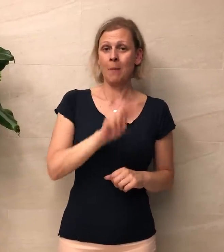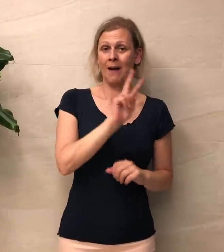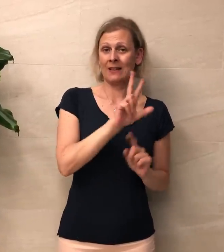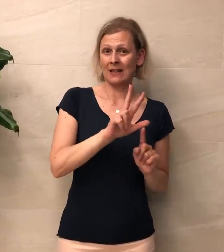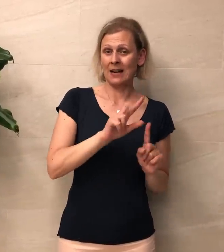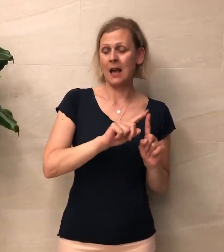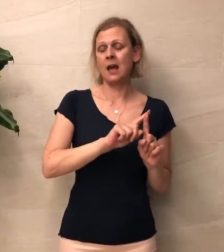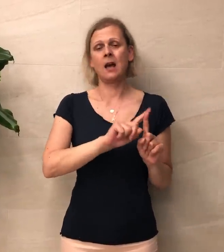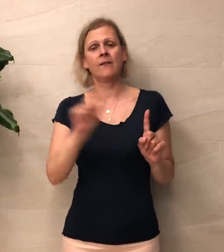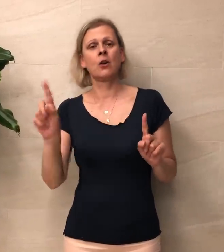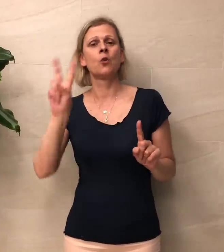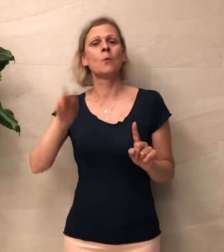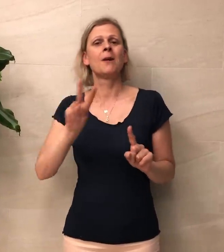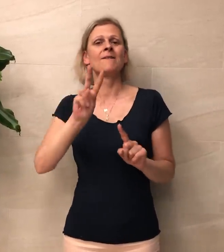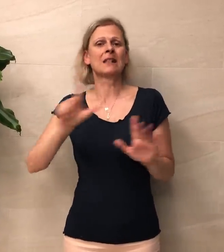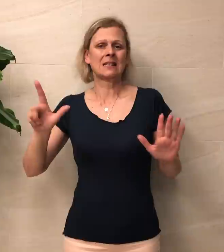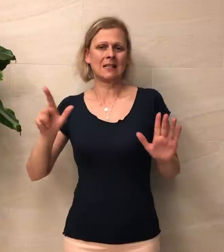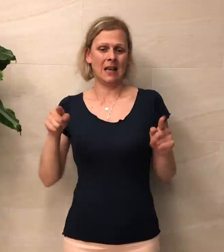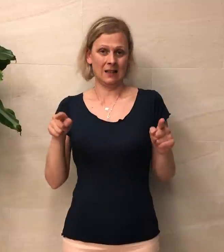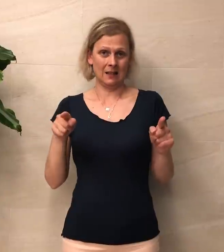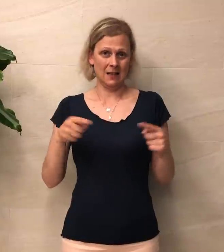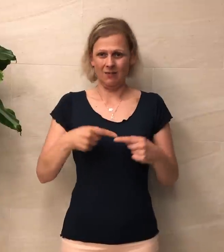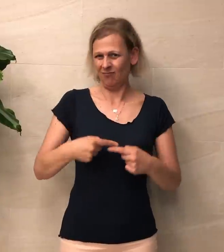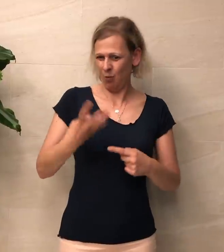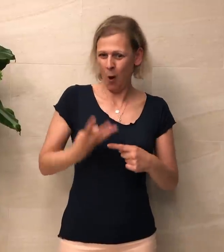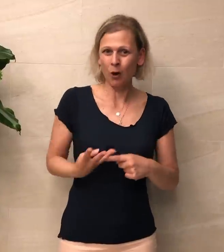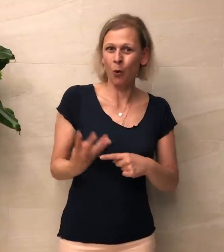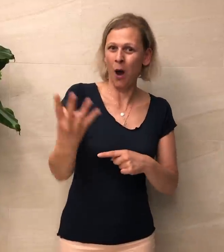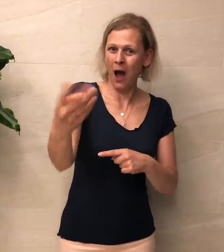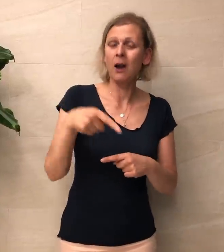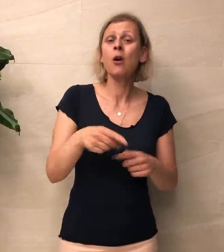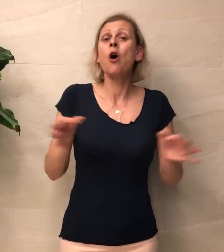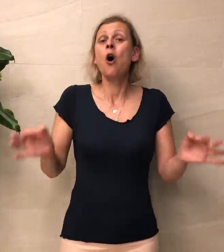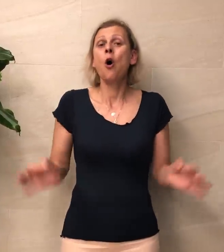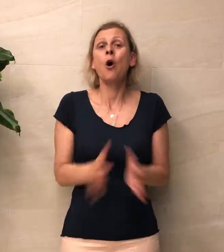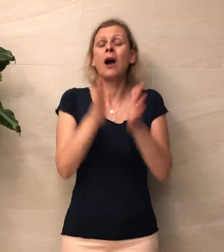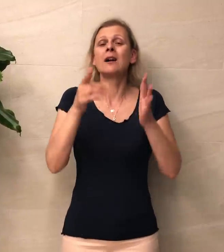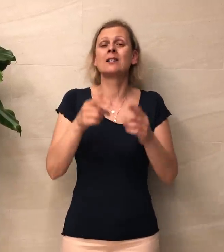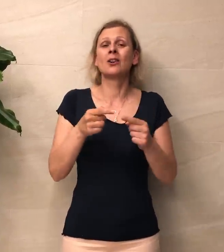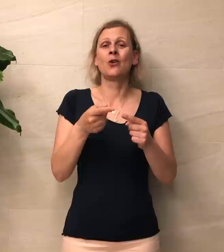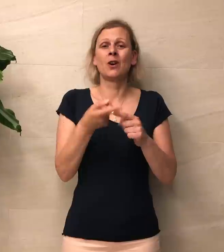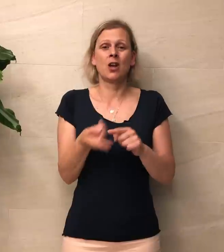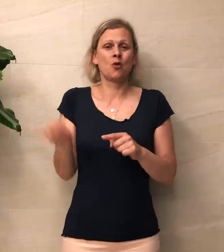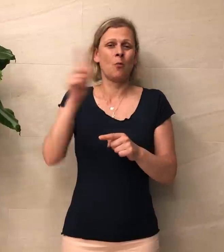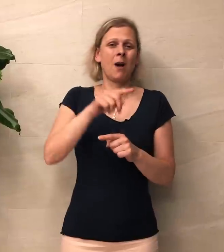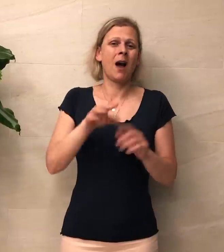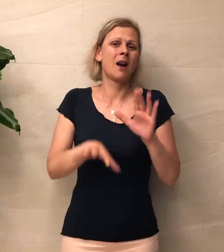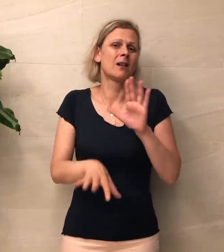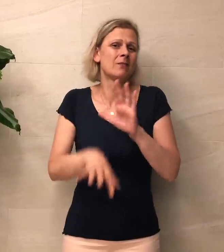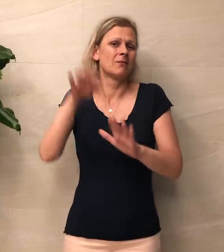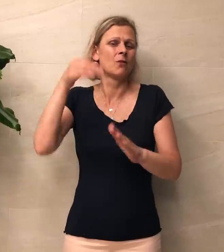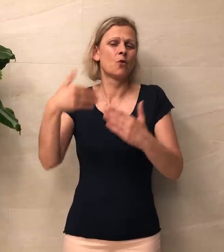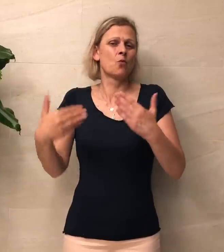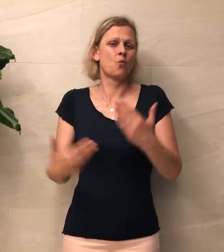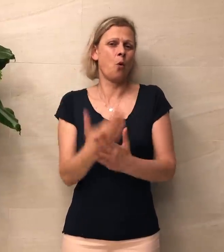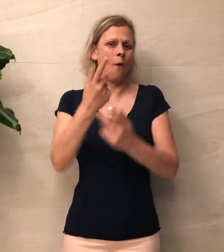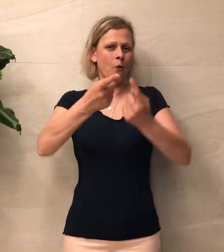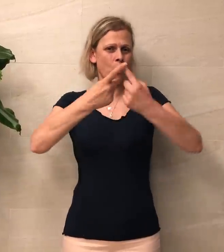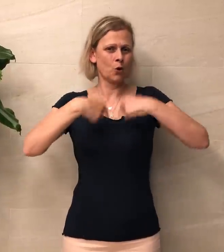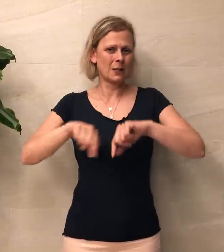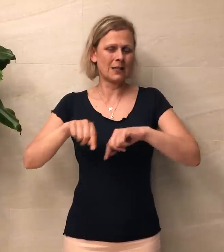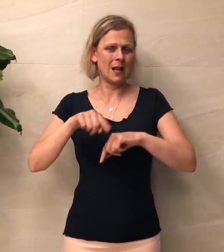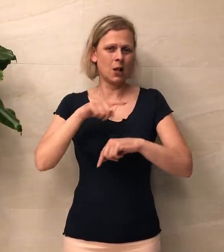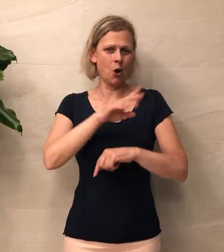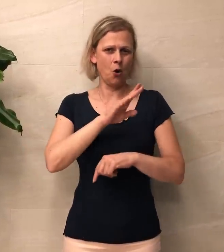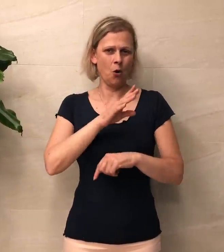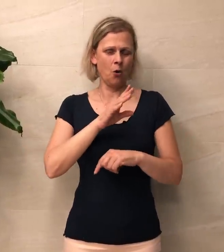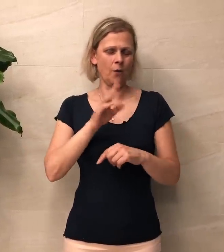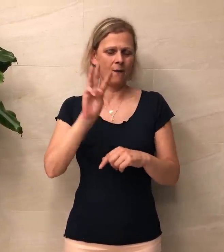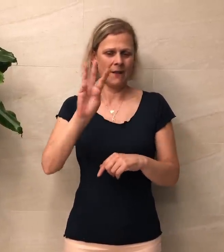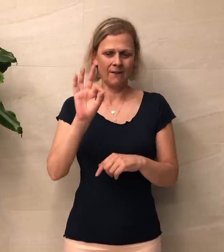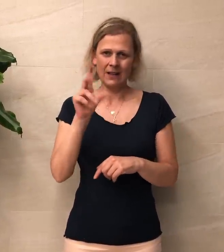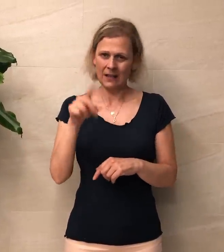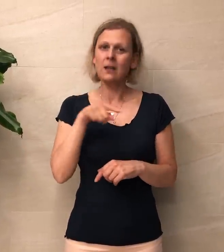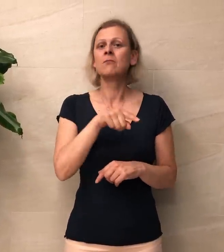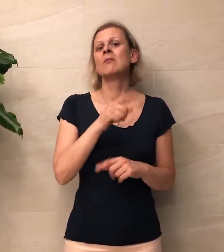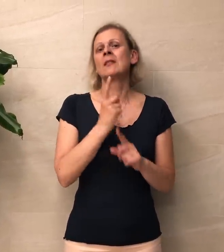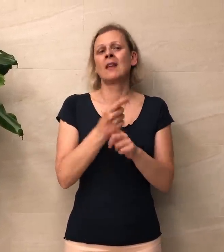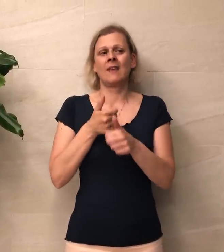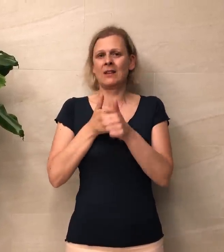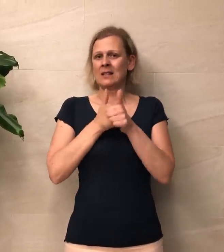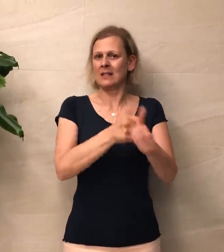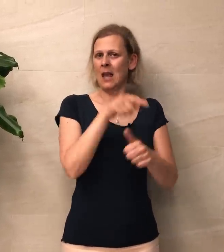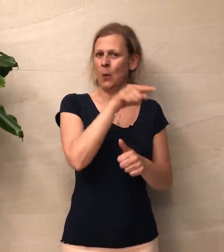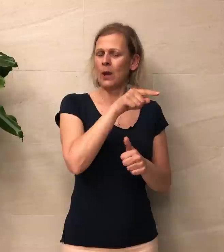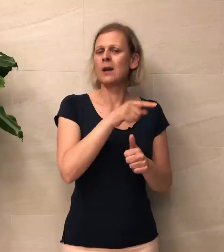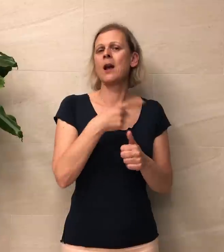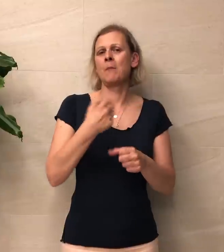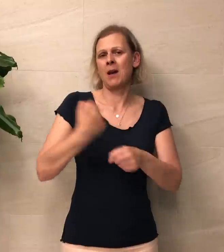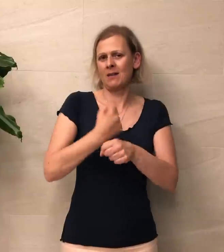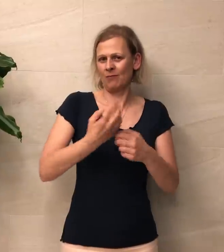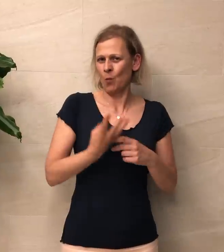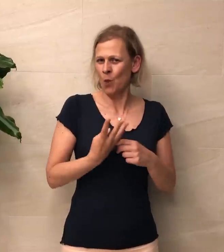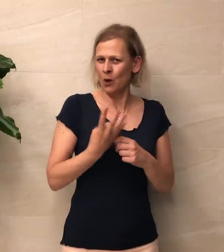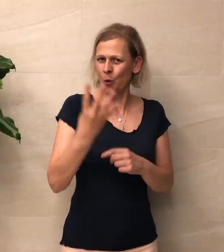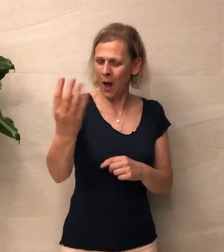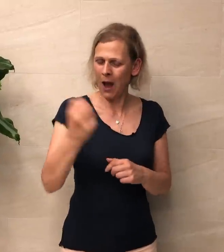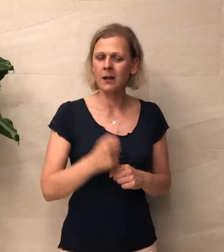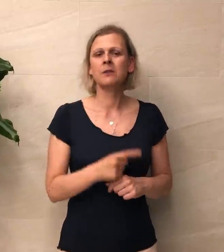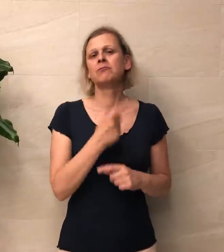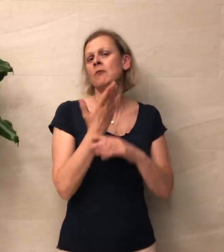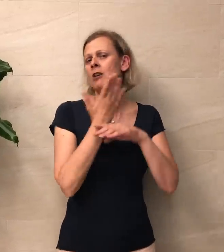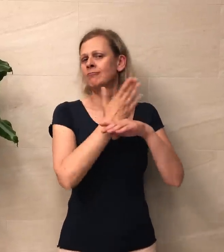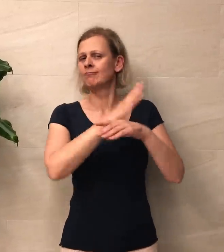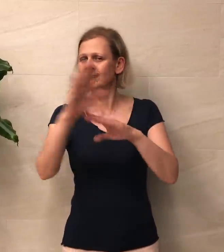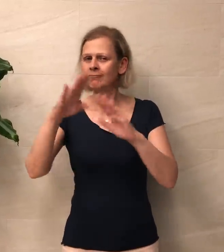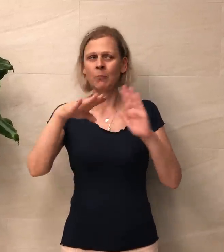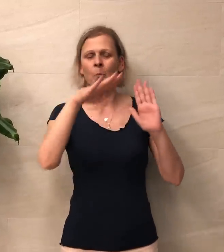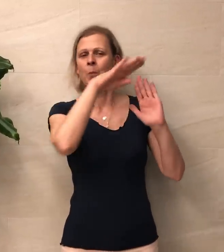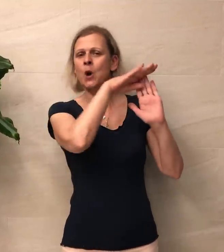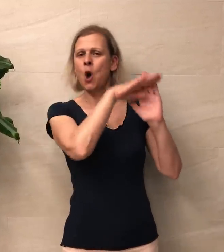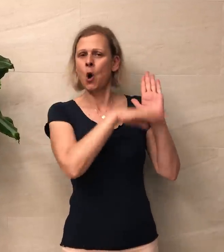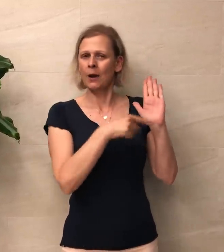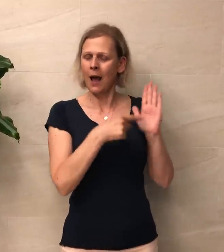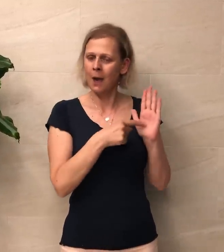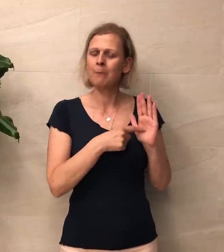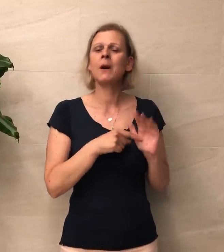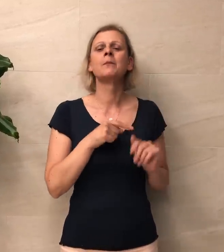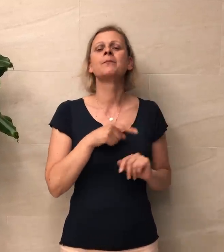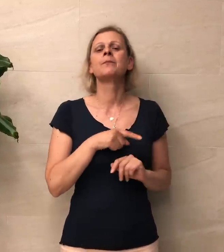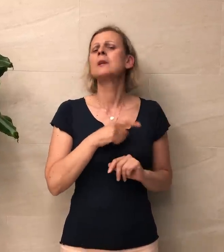che verrà eletto domani, dovrà pianificare la propria attività attenendosi a tale Piano d’Azione per i prossimi quattro anni. Il programma presentato pone sempre